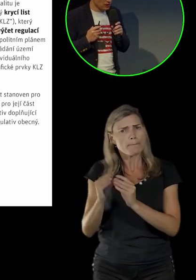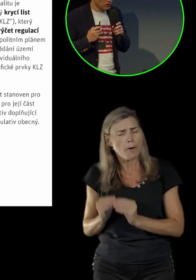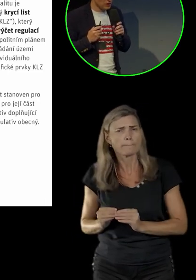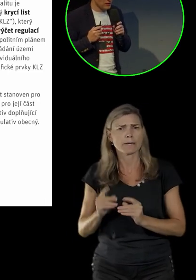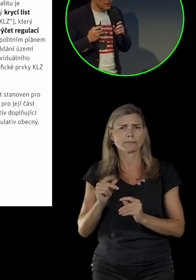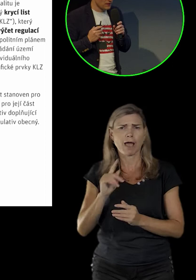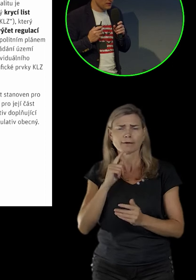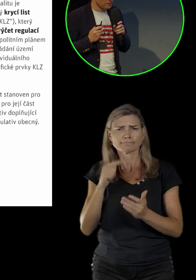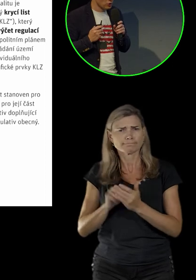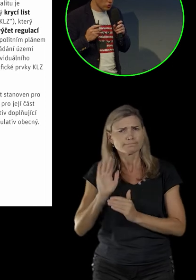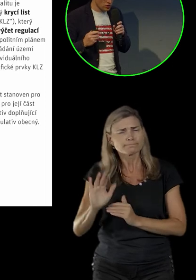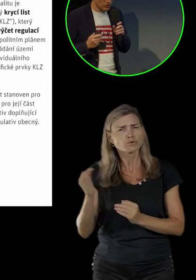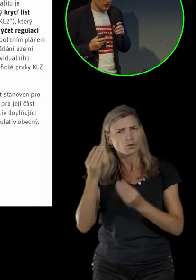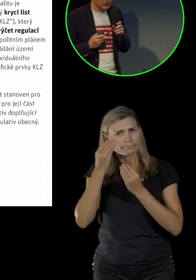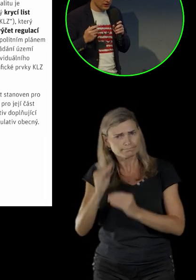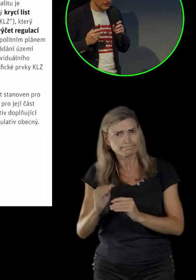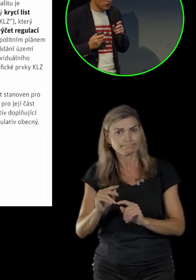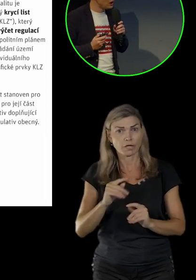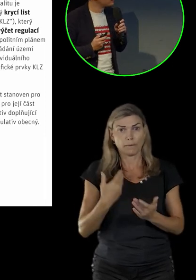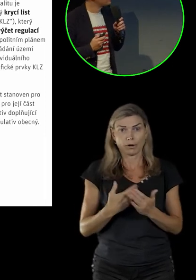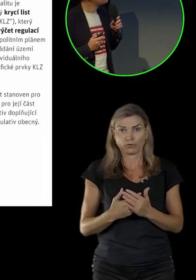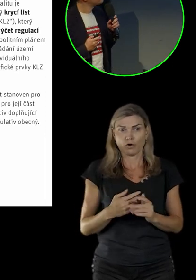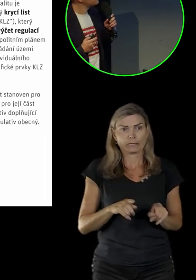regulovali různorodě, individuálně,